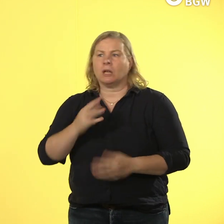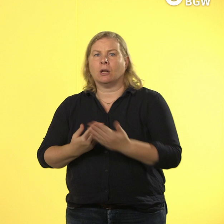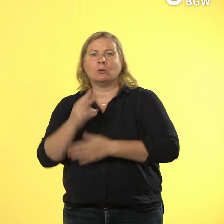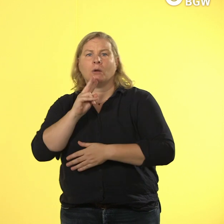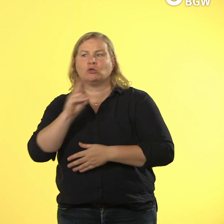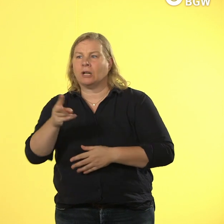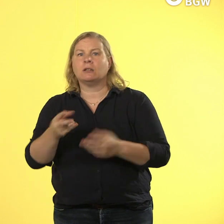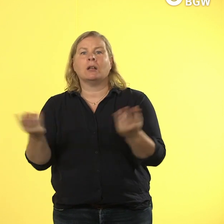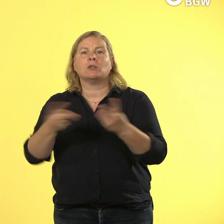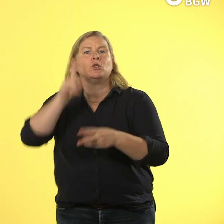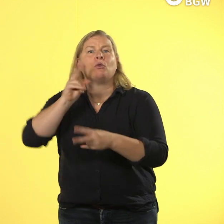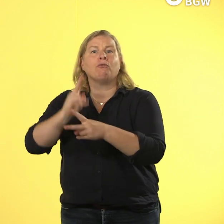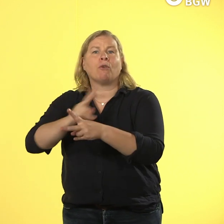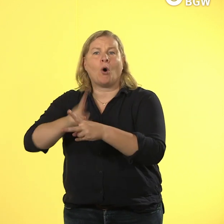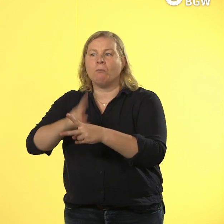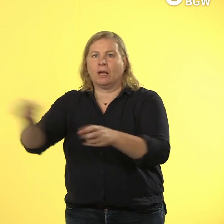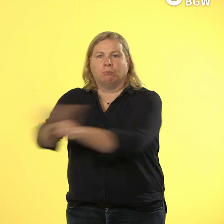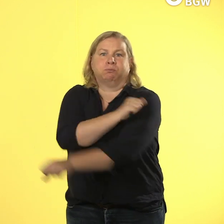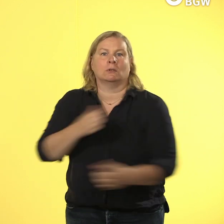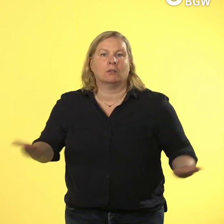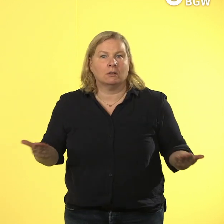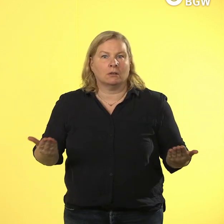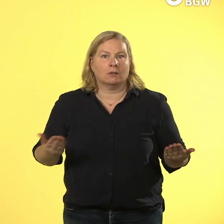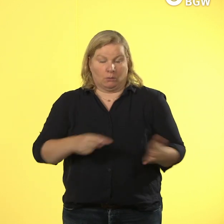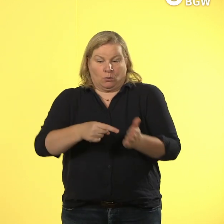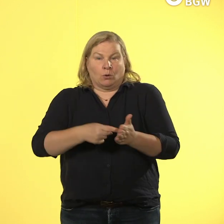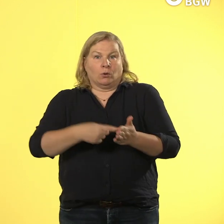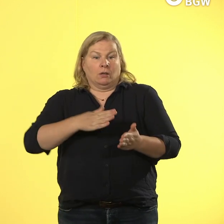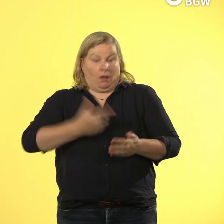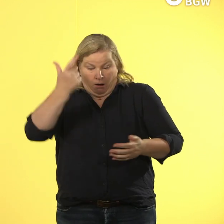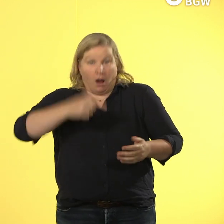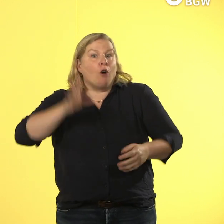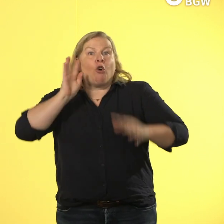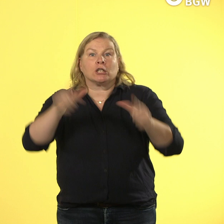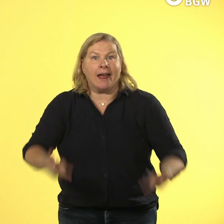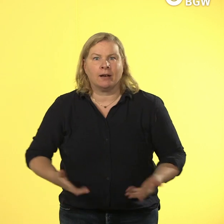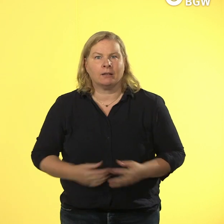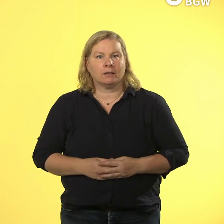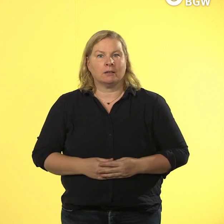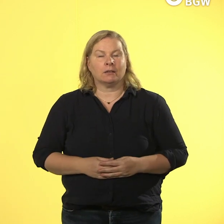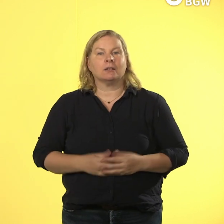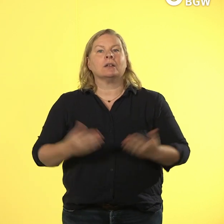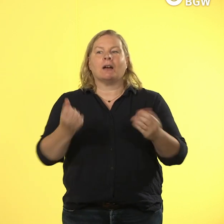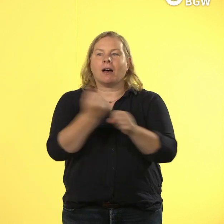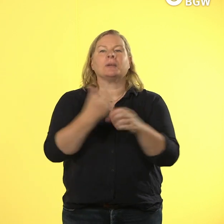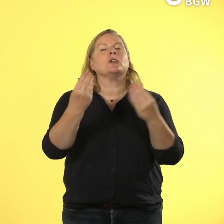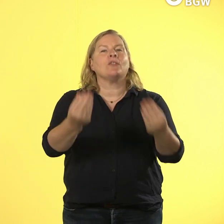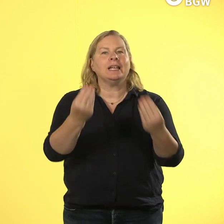Die Qualität der Arbeit leidet, die Kultur der Arbeit leidet,